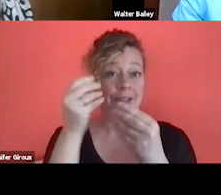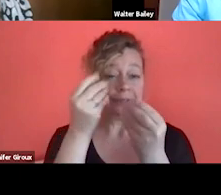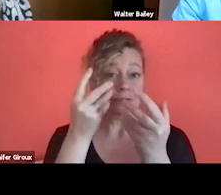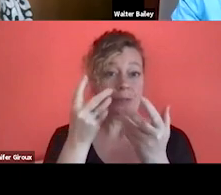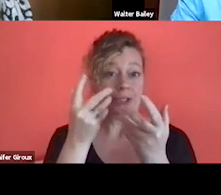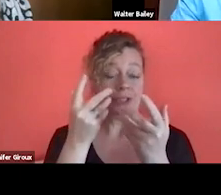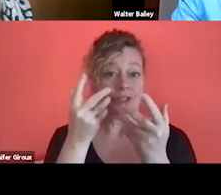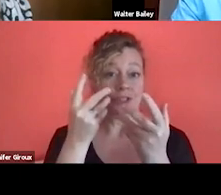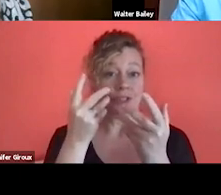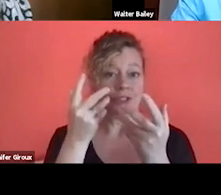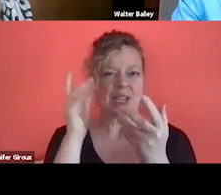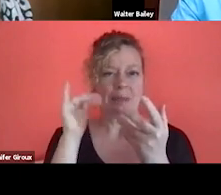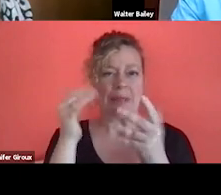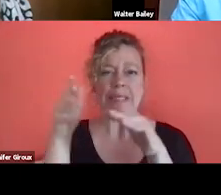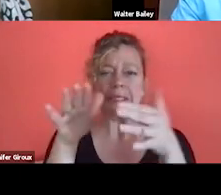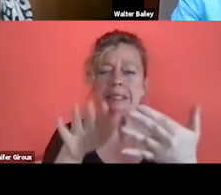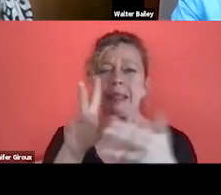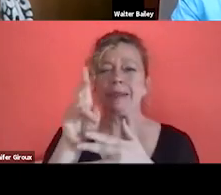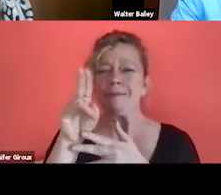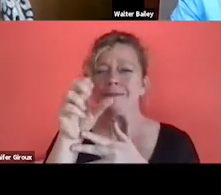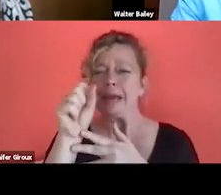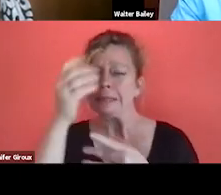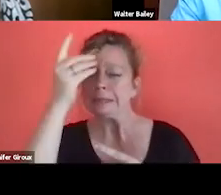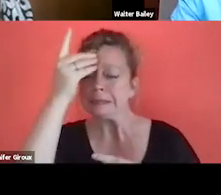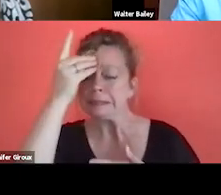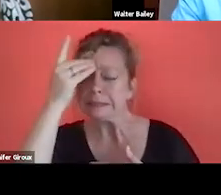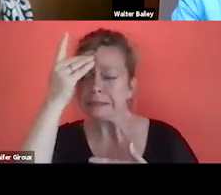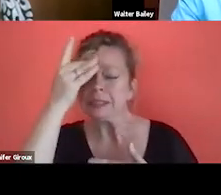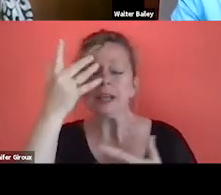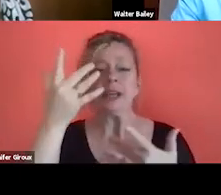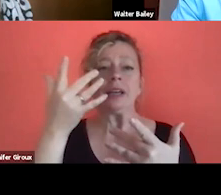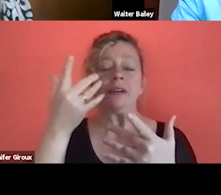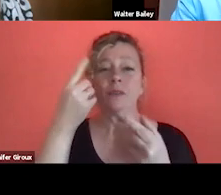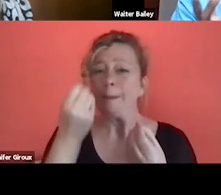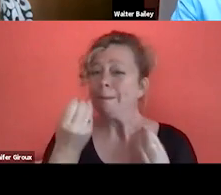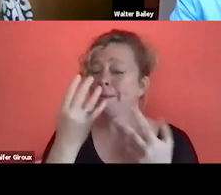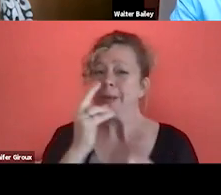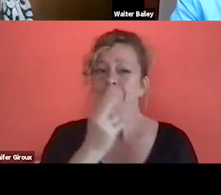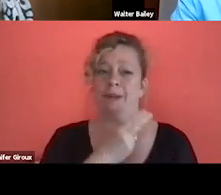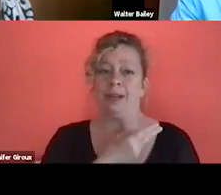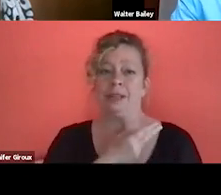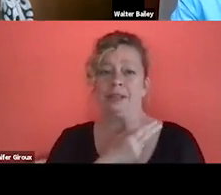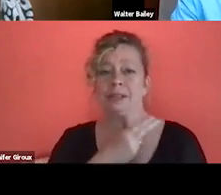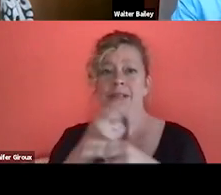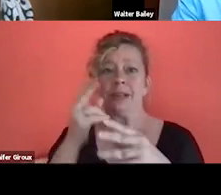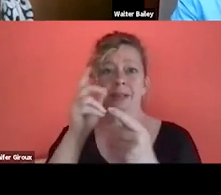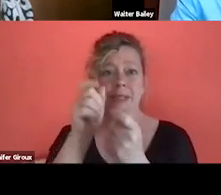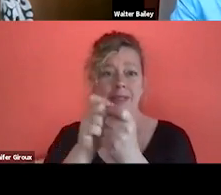sobre este virus mortal. Y tengo que decir, para muchos de nosotros y en particular para el personal, pensamos,